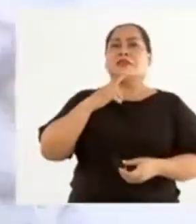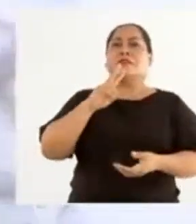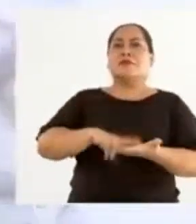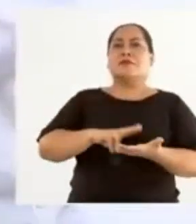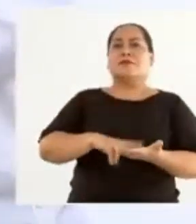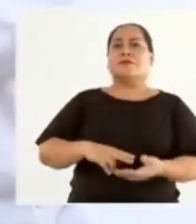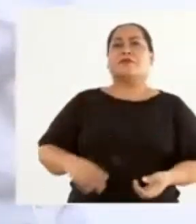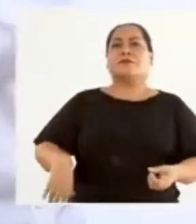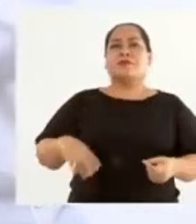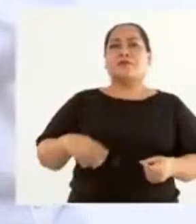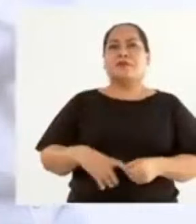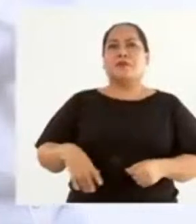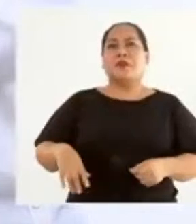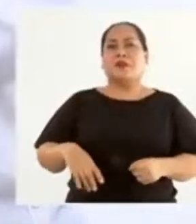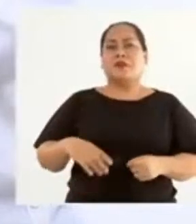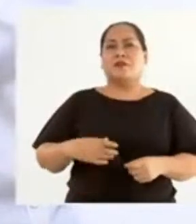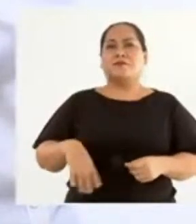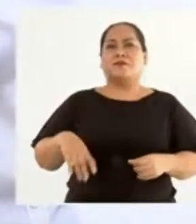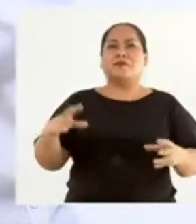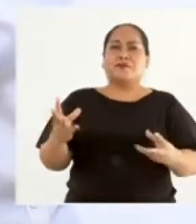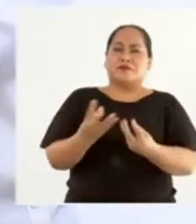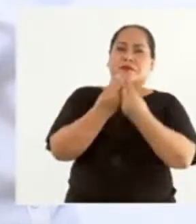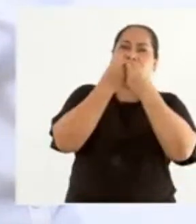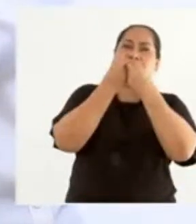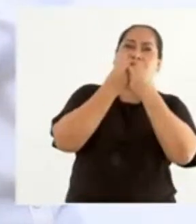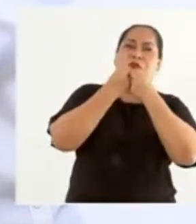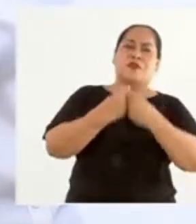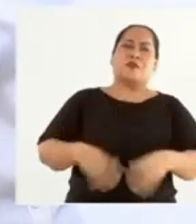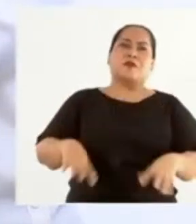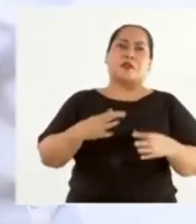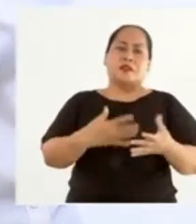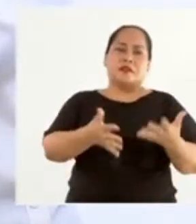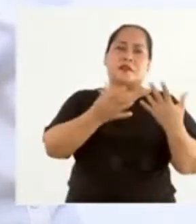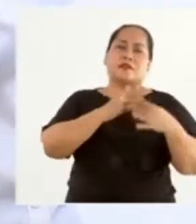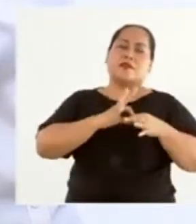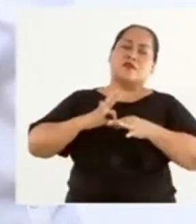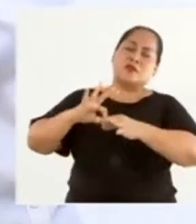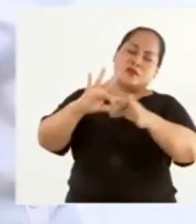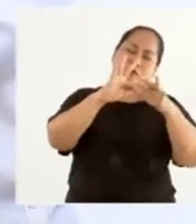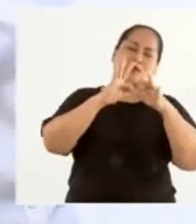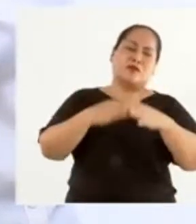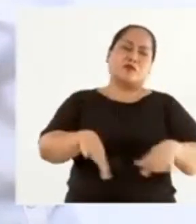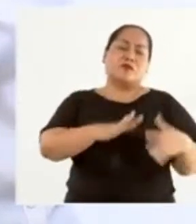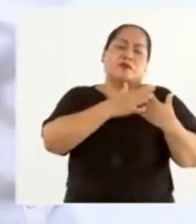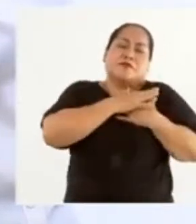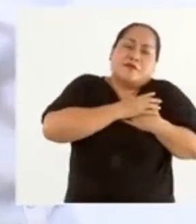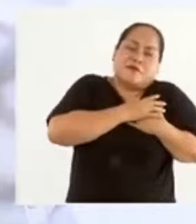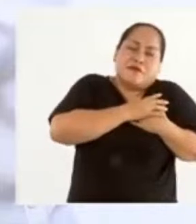junto con usted, desde el corazón, con amor al pueblo, seguimos construyendo un tabasco